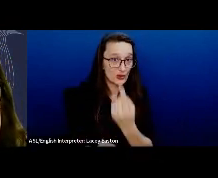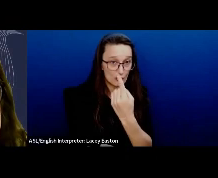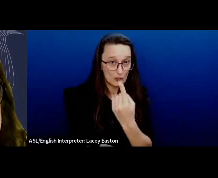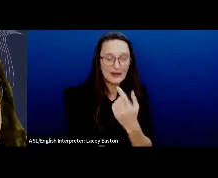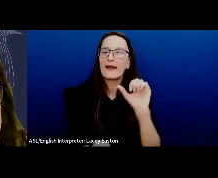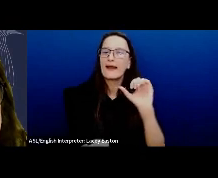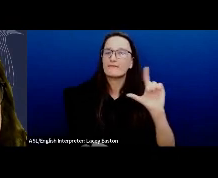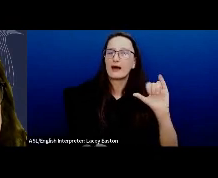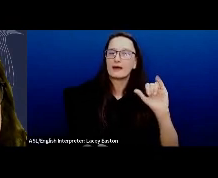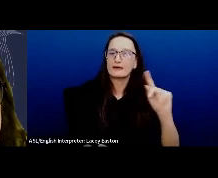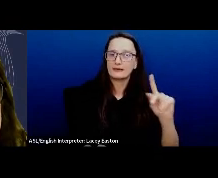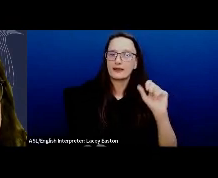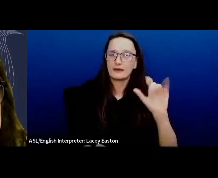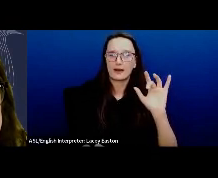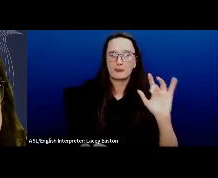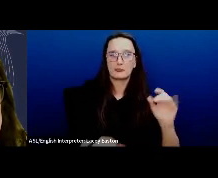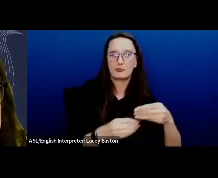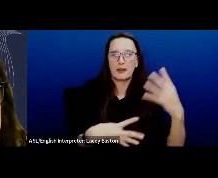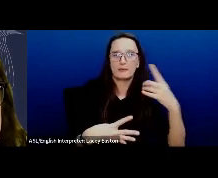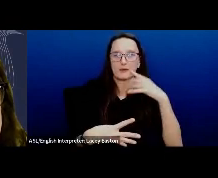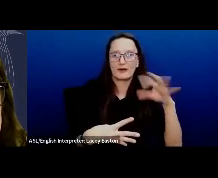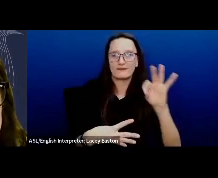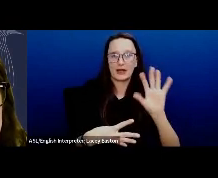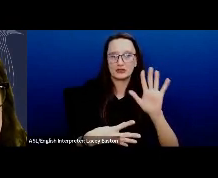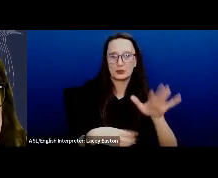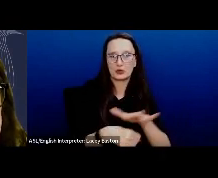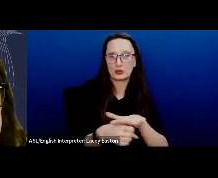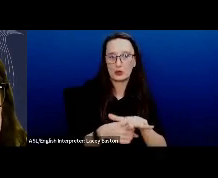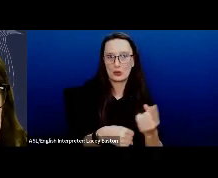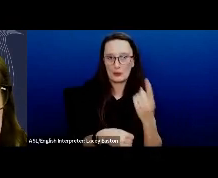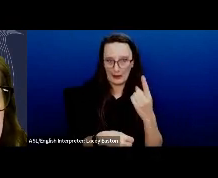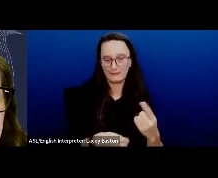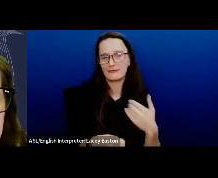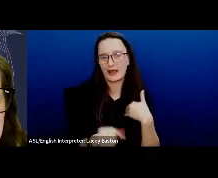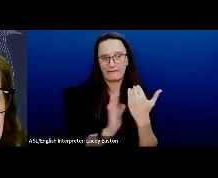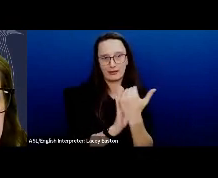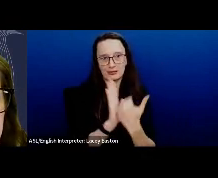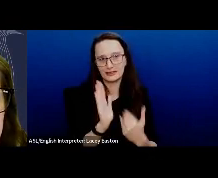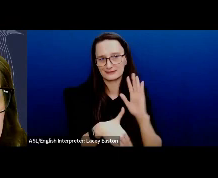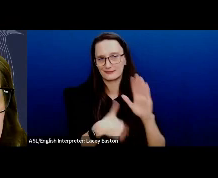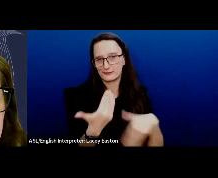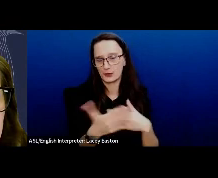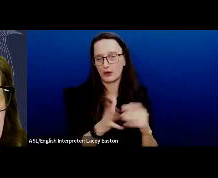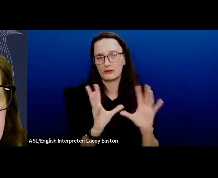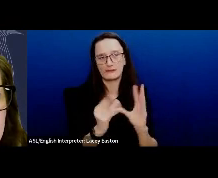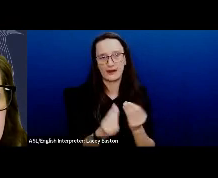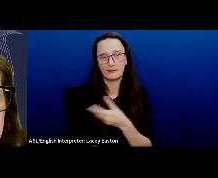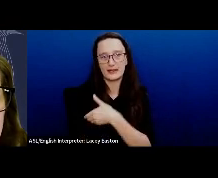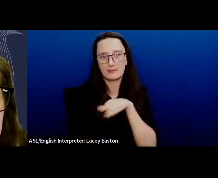um the uh que le proporcionará una lista de todos los centros de empoderamiento familiar y luego